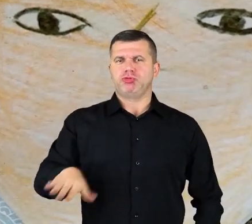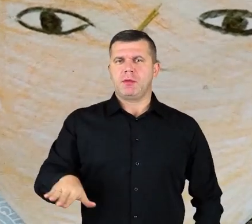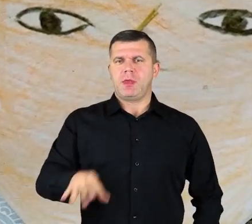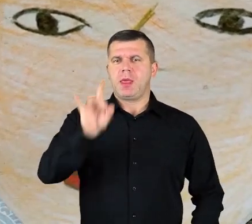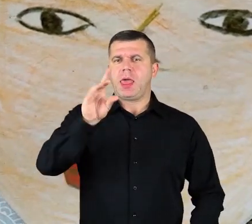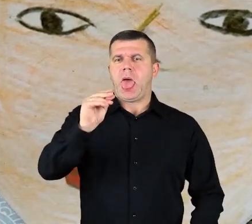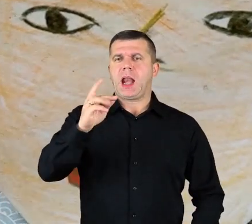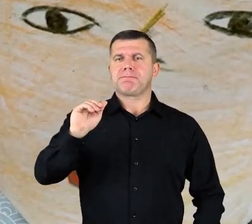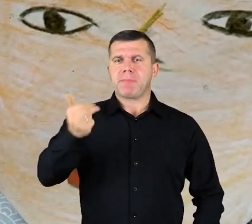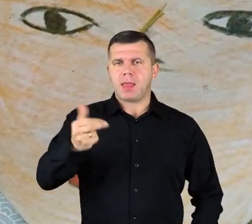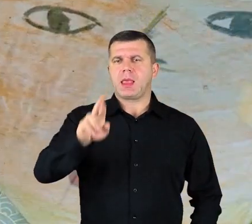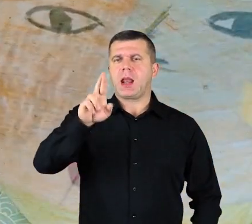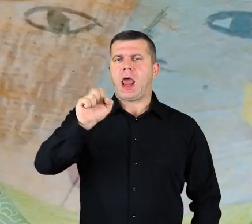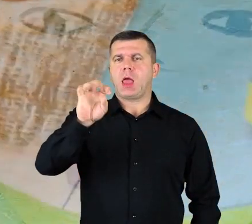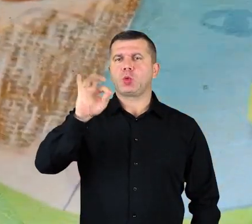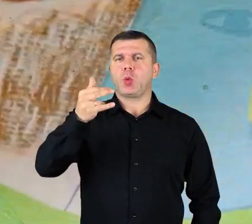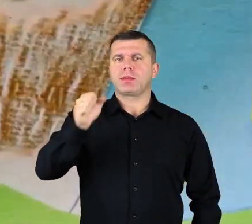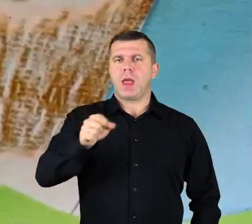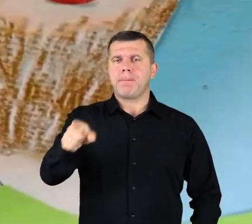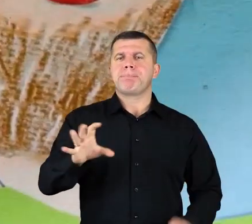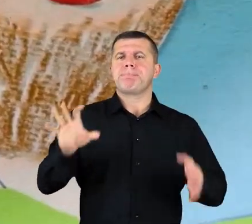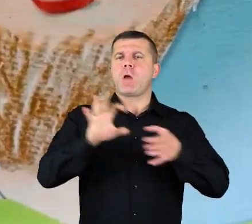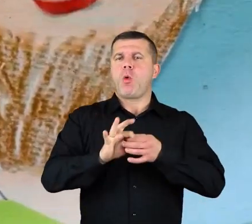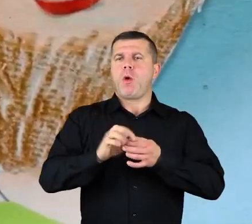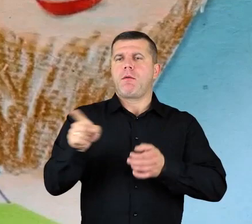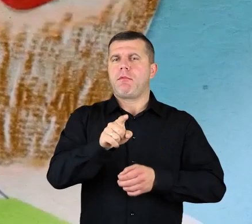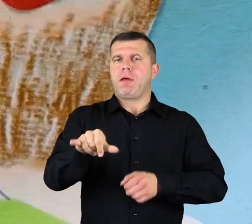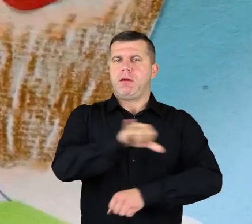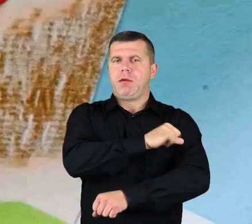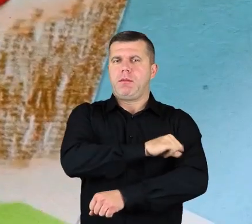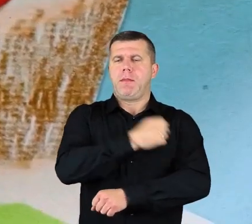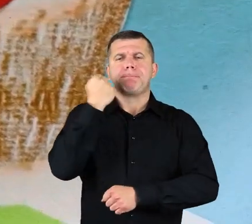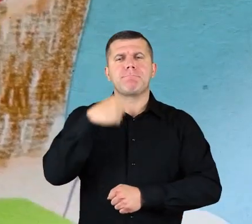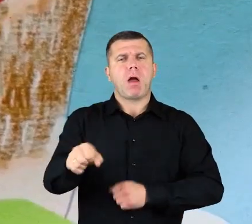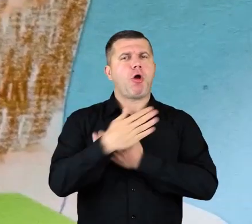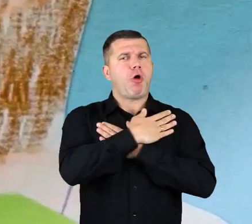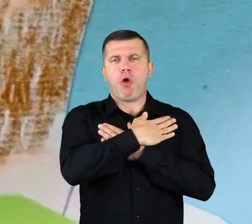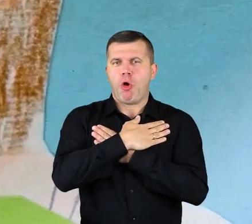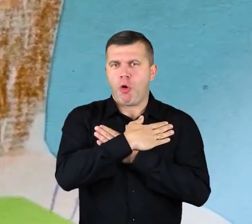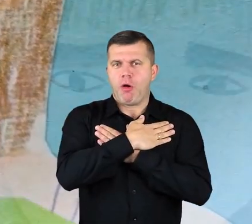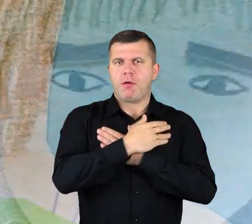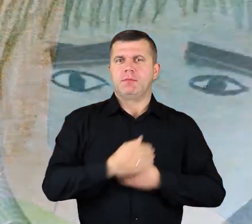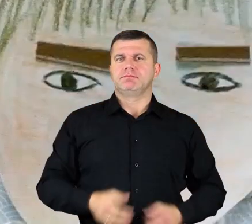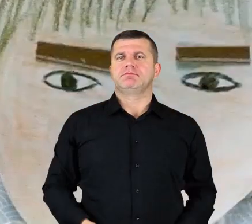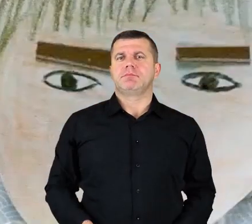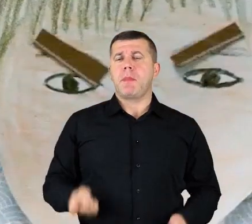Germana i Retrudę – było to połączenie ich imion. Bardzo się kochali, jednakże po ślubie